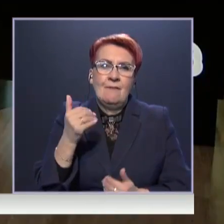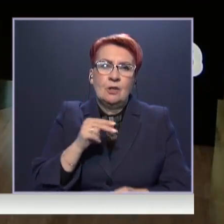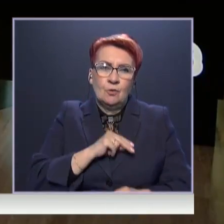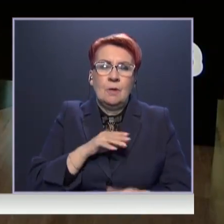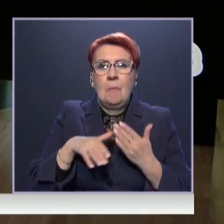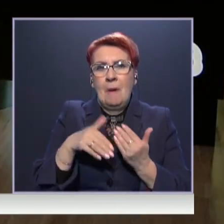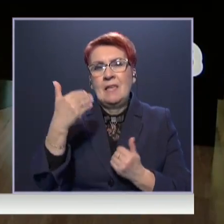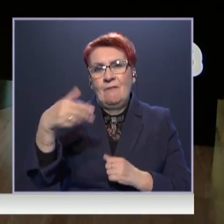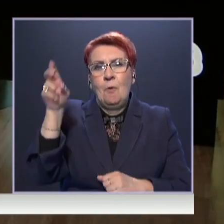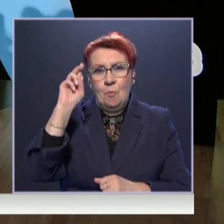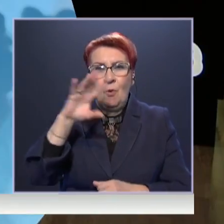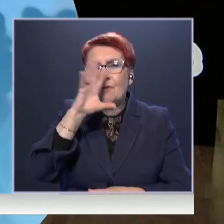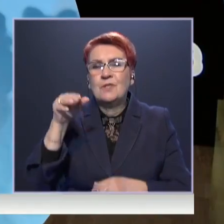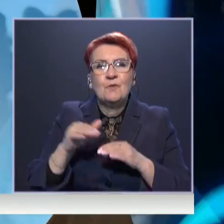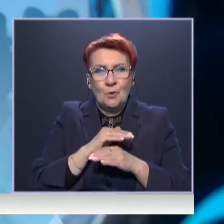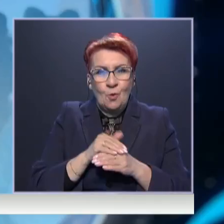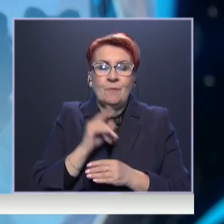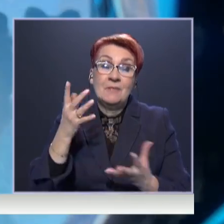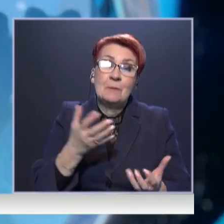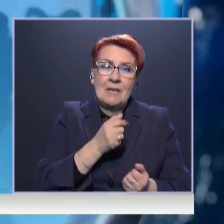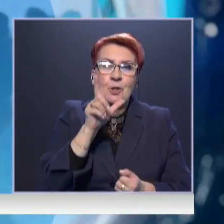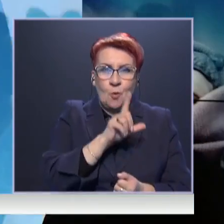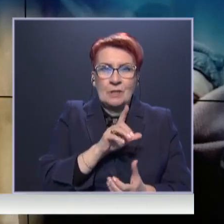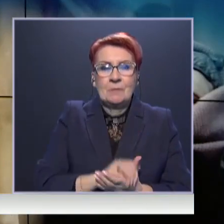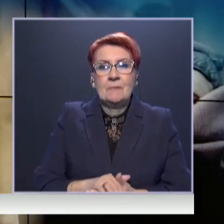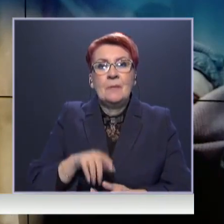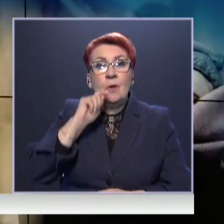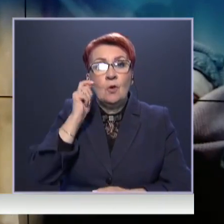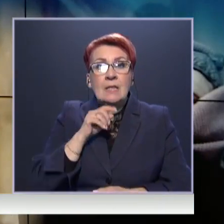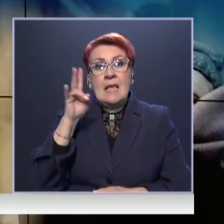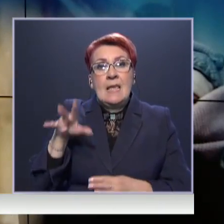бог Всего доброго украинские епархии продолжают привозить